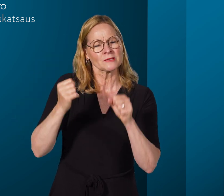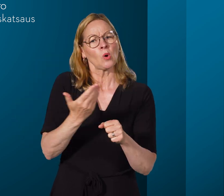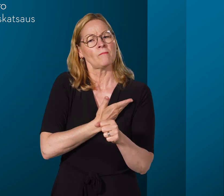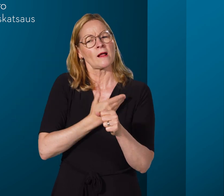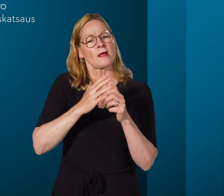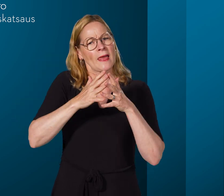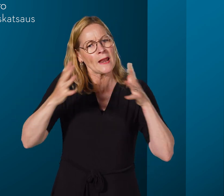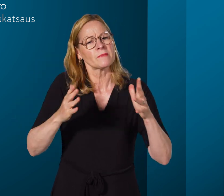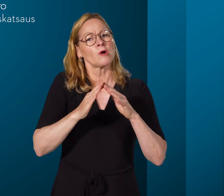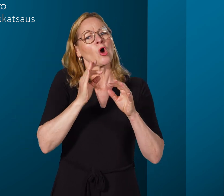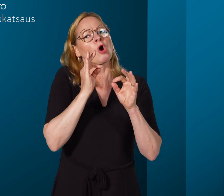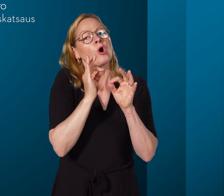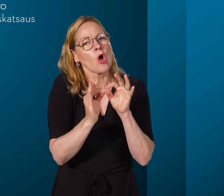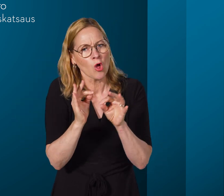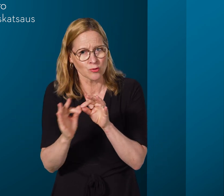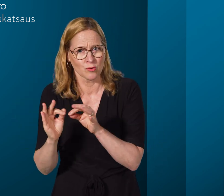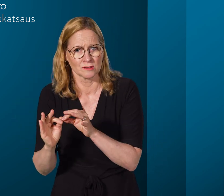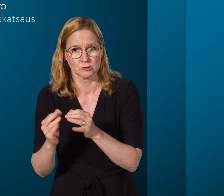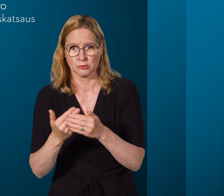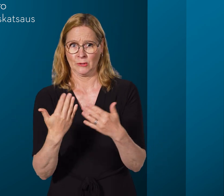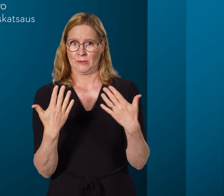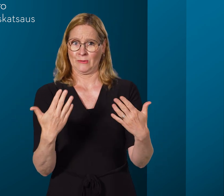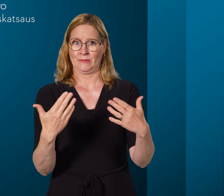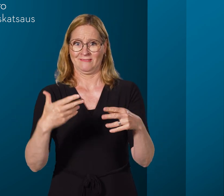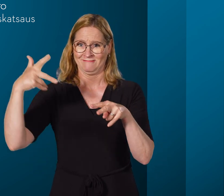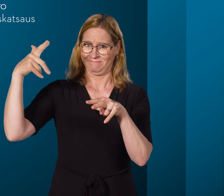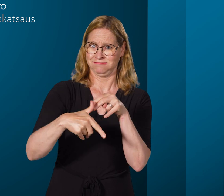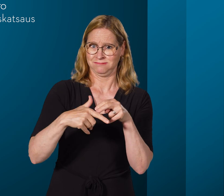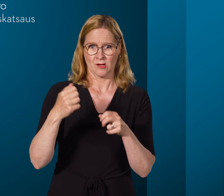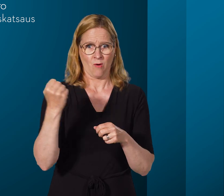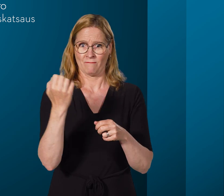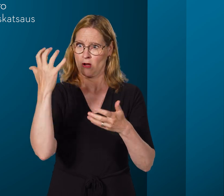tulee merkittävästi kohtuullistaa, sillä tällä hetkellä leikkaukset uhkaavat viedä -